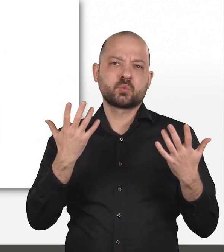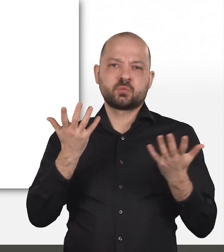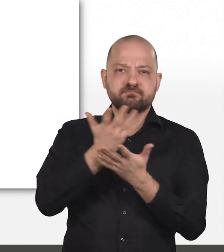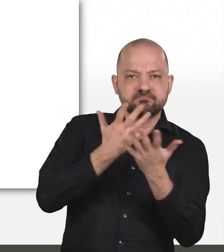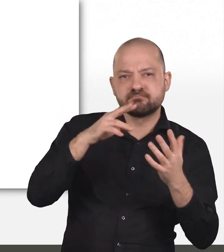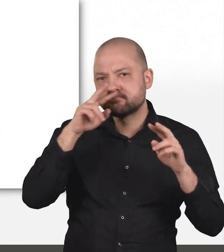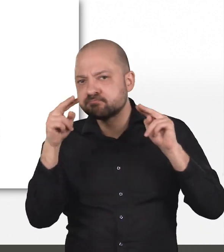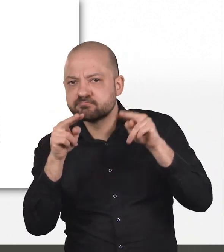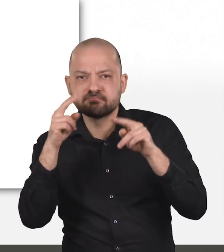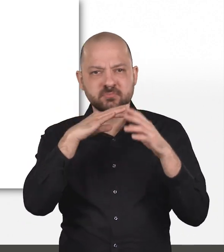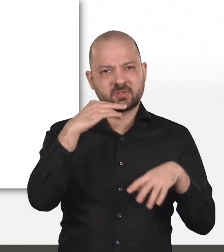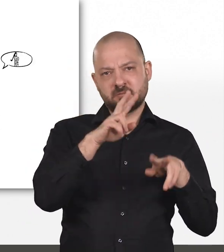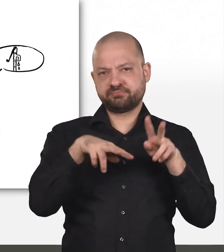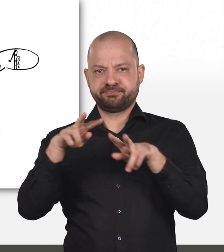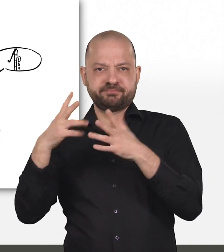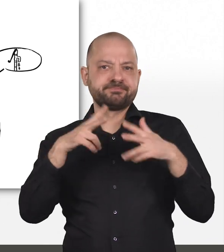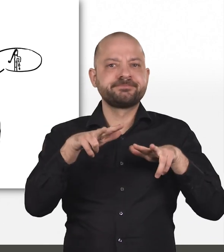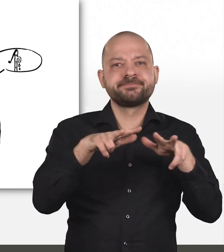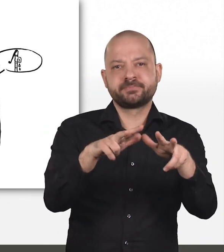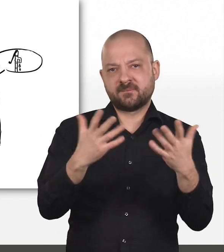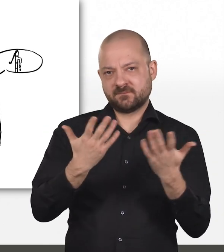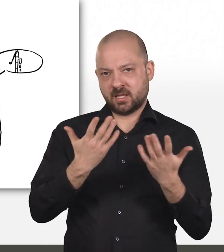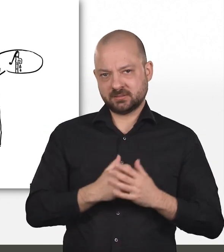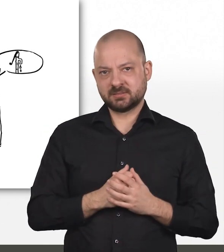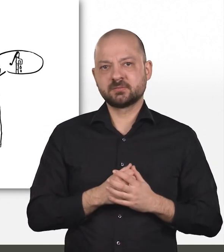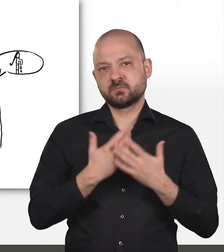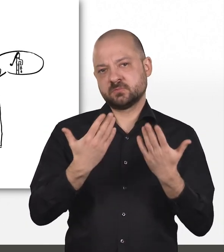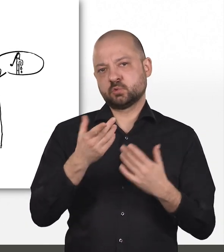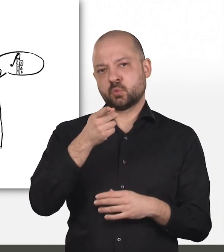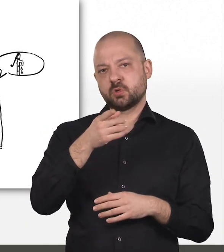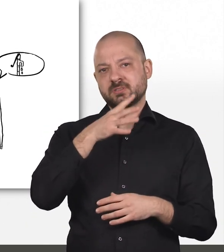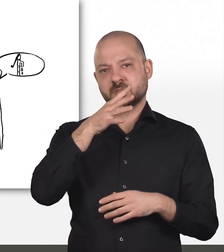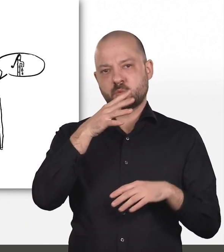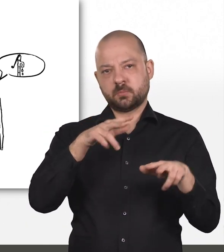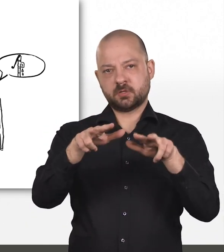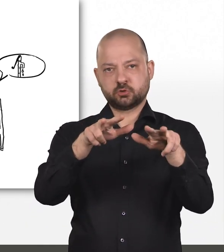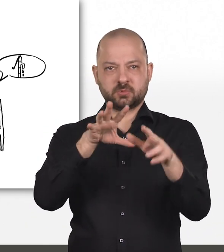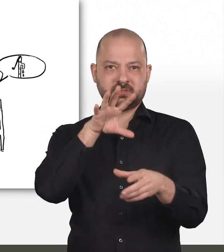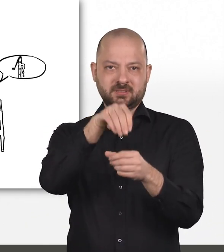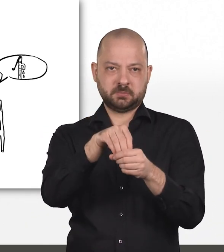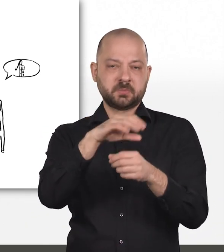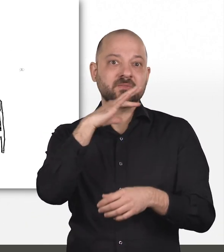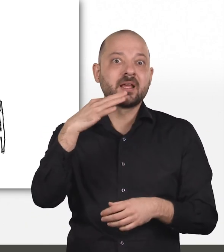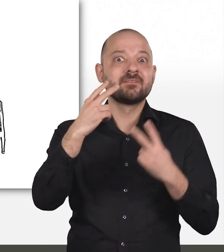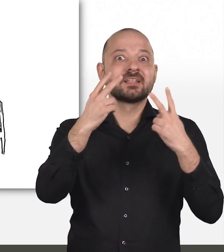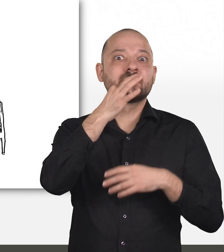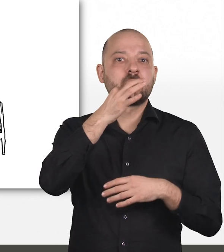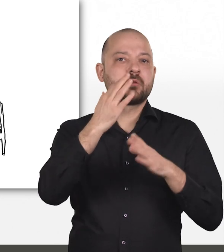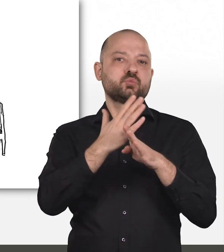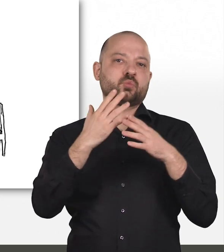in unterschiedliche Vorsorgemaßnahmen der Akteure, können im Integrierten Risikomanagement wichtige Fragen beantwortet werden: